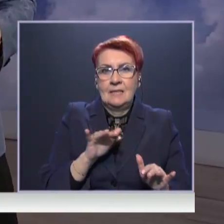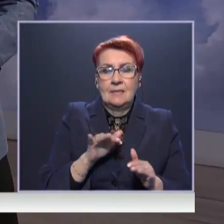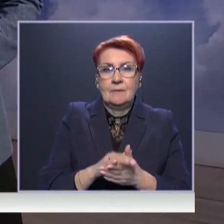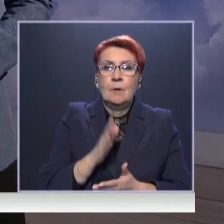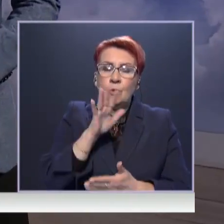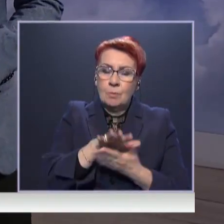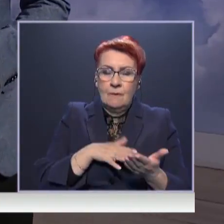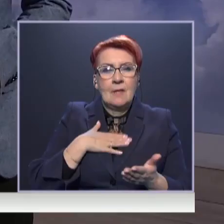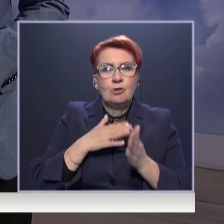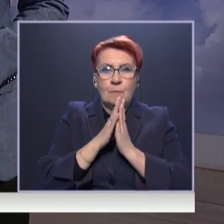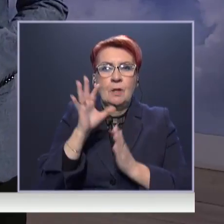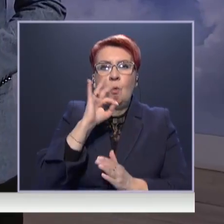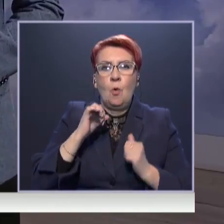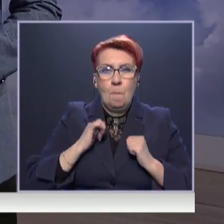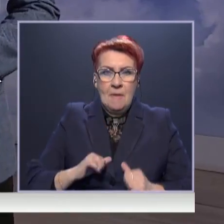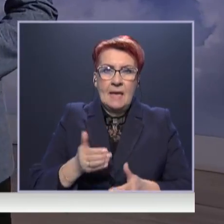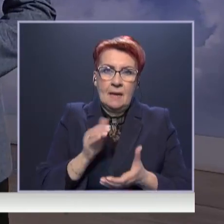будем продолжать наши молитвы о мире и помогать тем кому